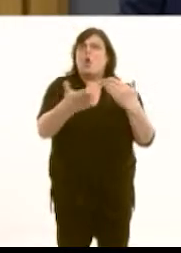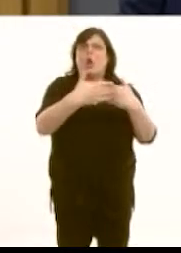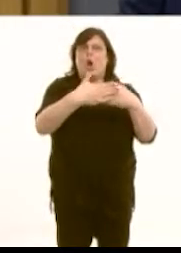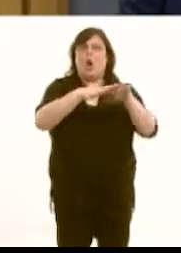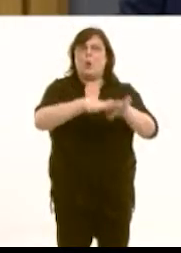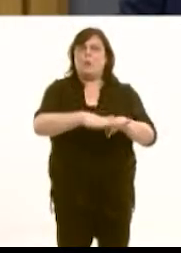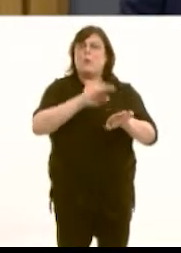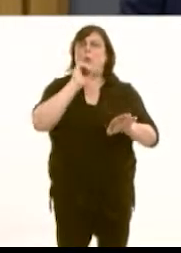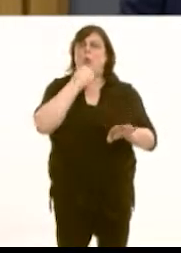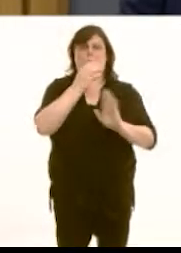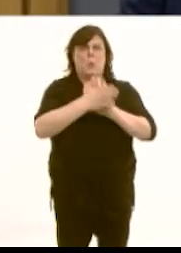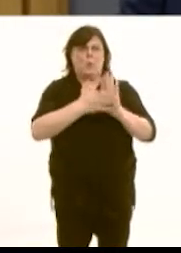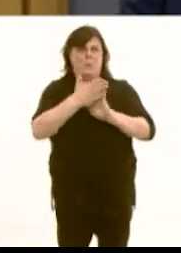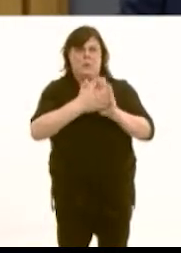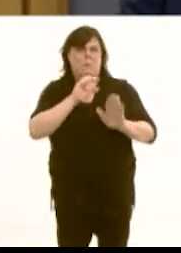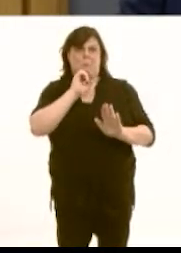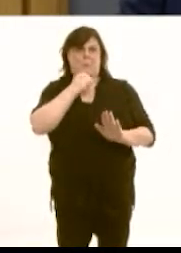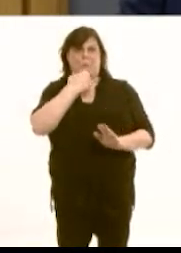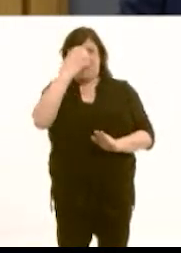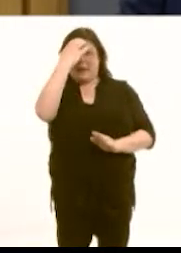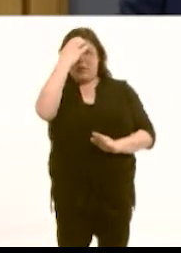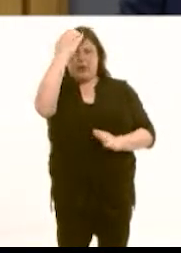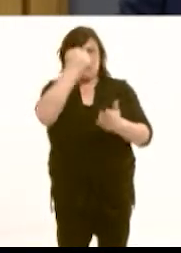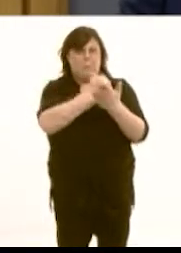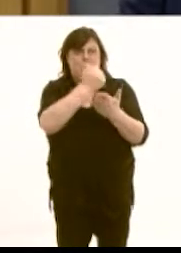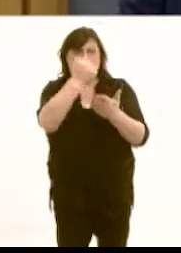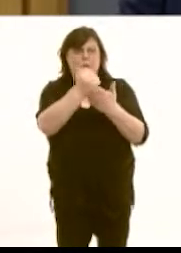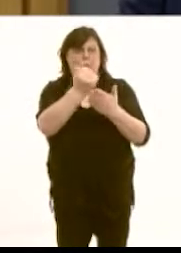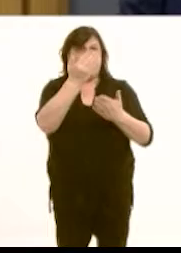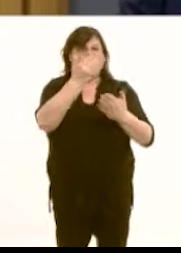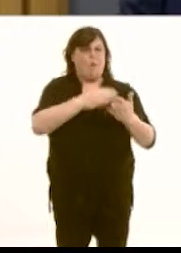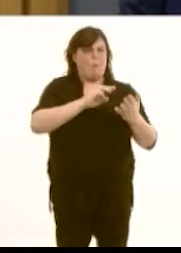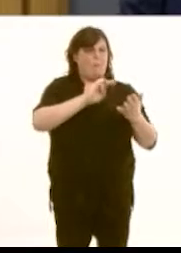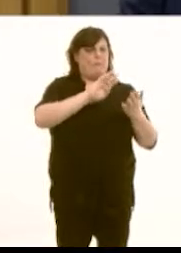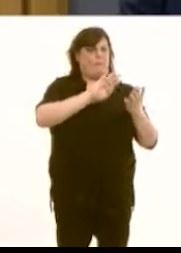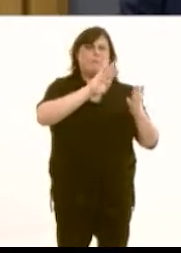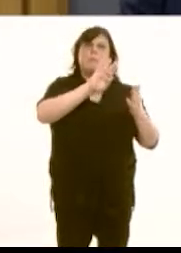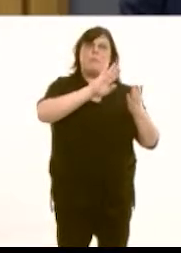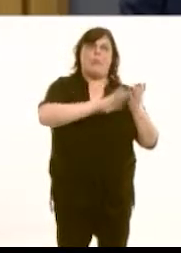Mae cymuned Aberystwyth aír ardal, fel y gallwch chi ddychmygu, yn gwrthwynebuír bwriad yma yn llwyr.